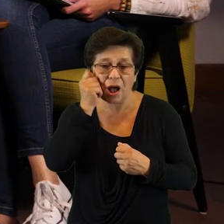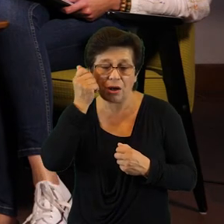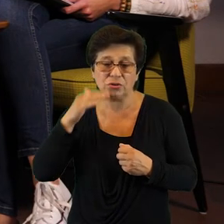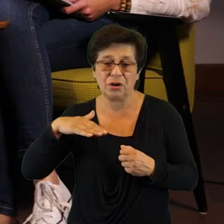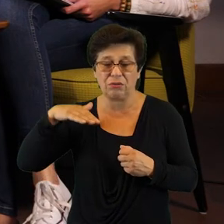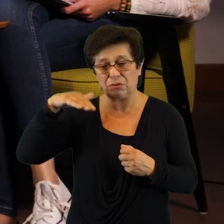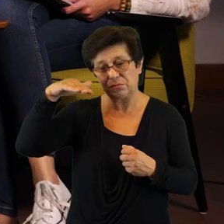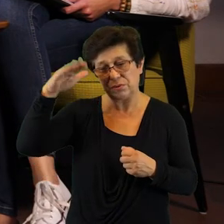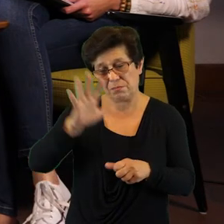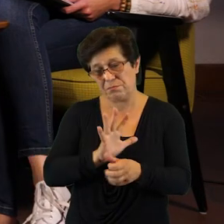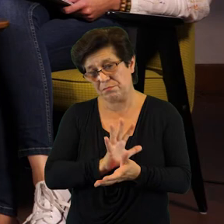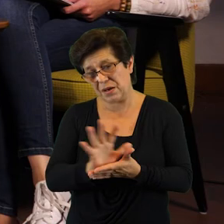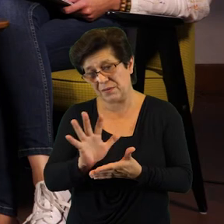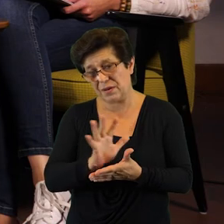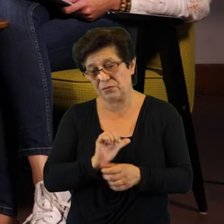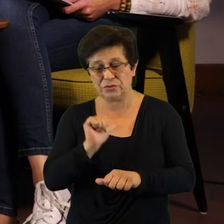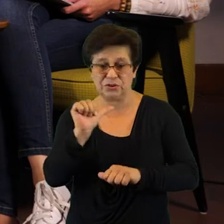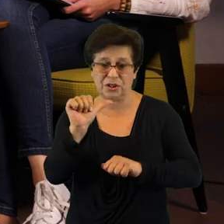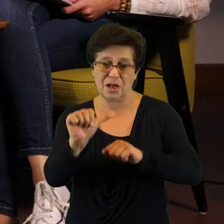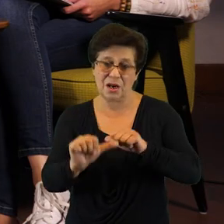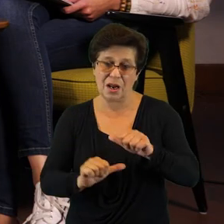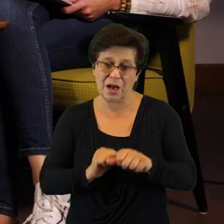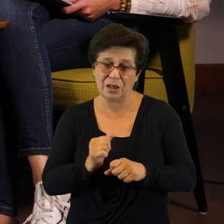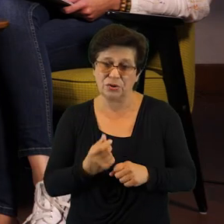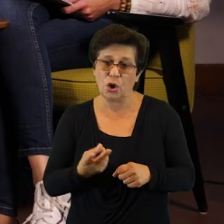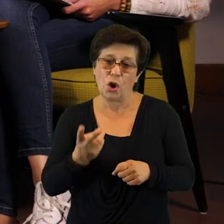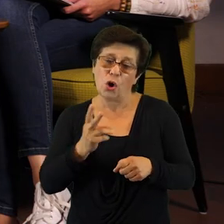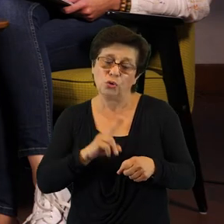nie pamiętam, chyba 15 lat, którego była wielką miłością.